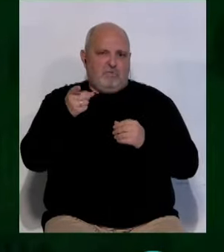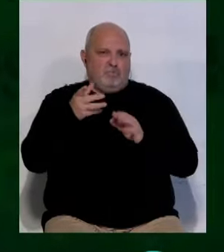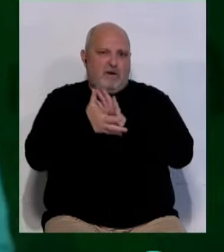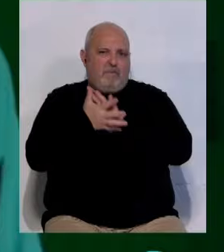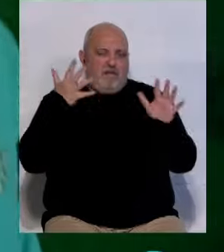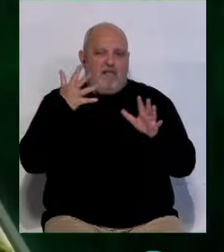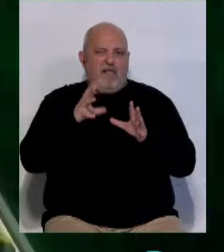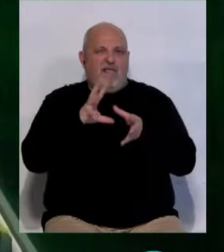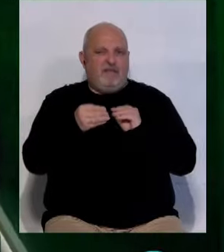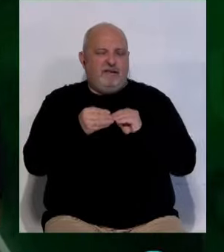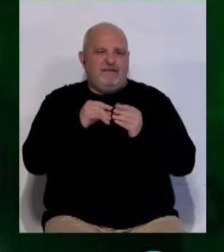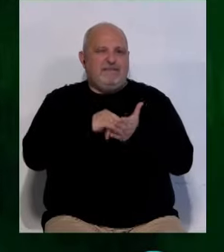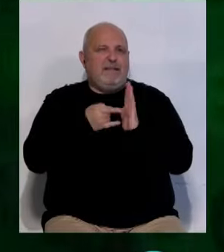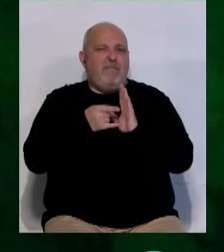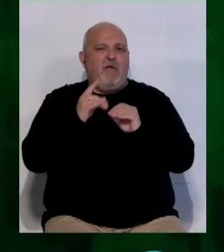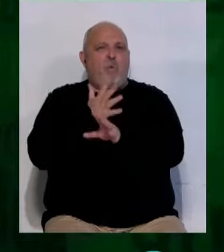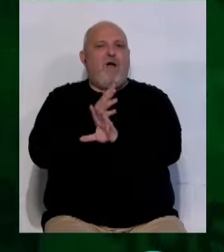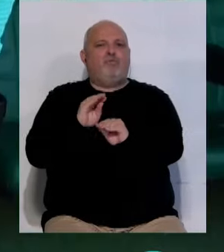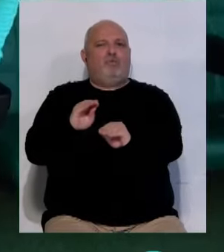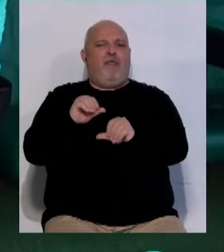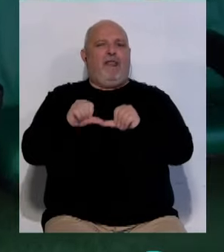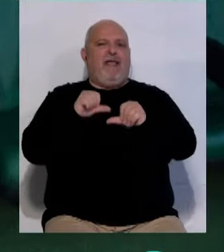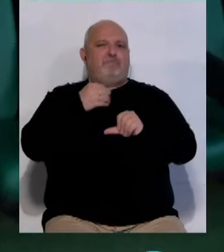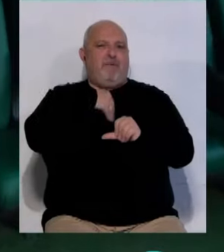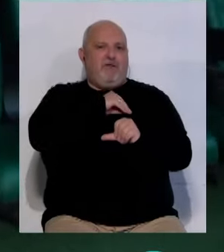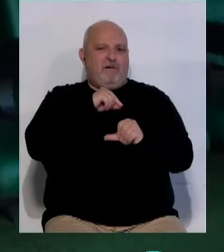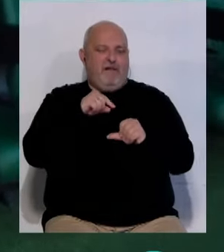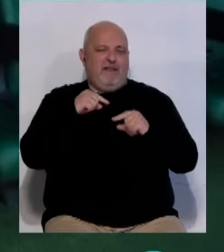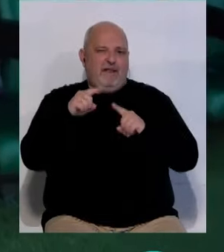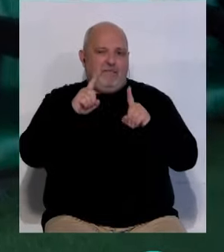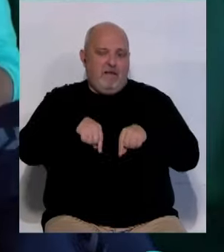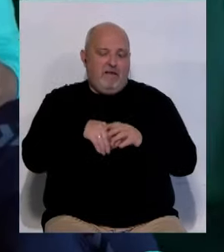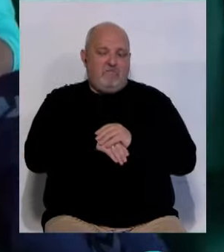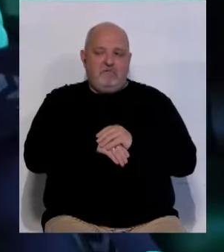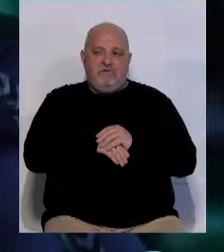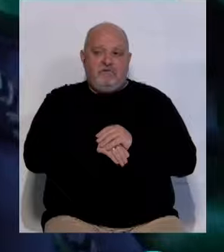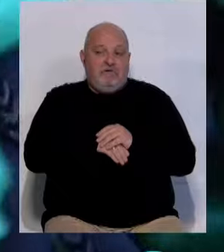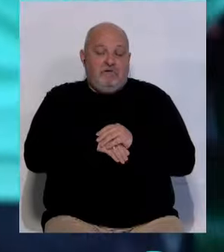adapten a la al sistema y a la ideología de del entrenador y y que prácticamente a los dos o tres